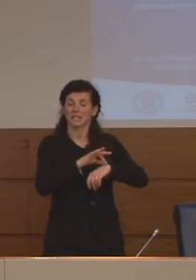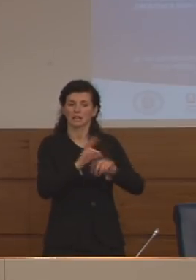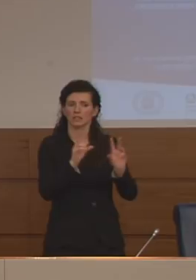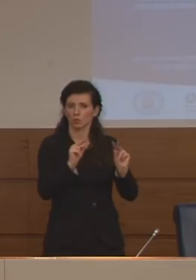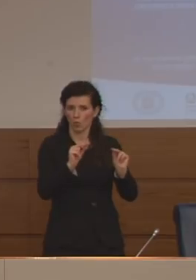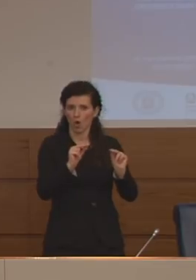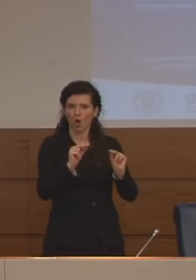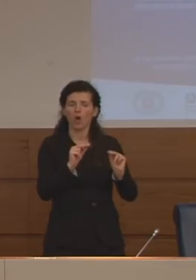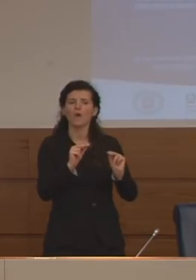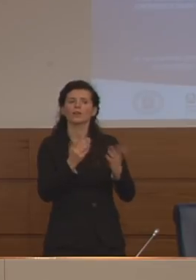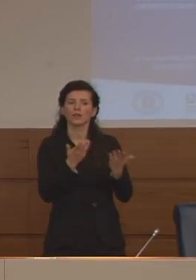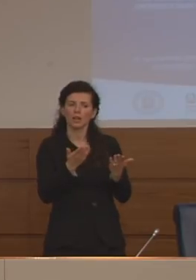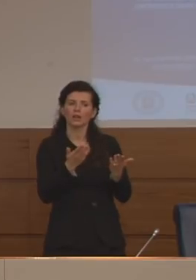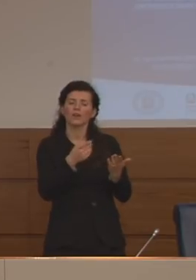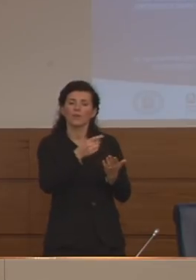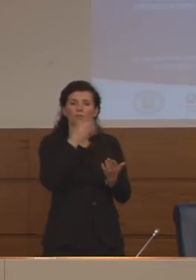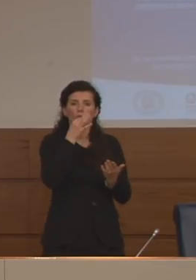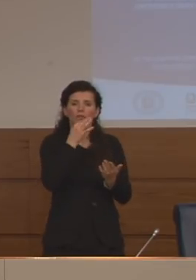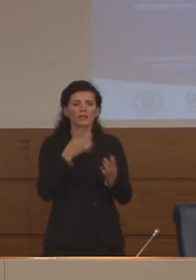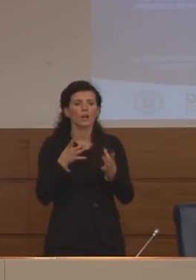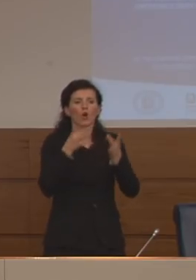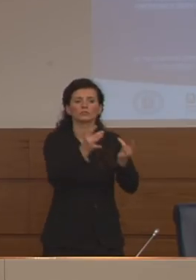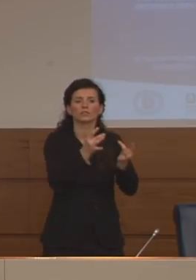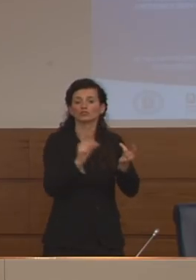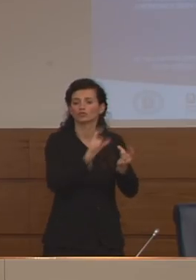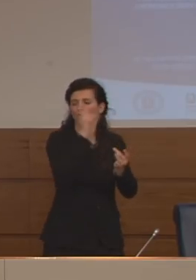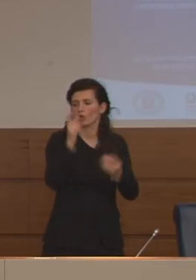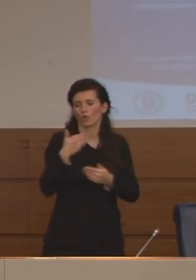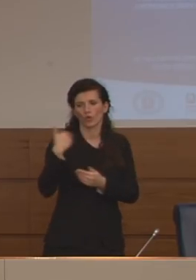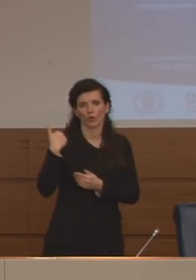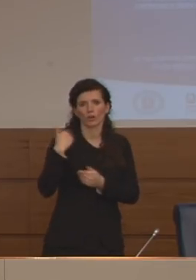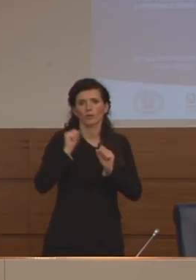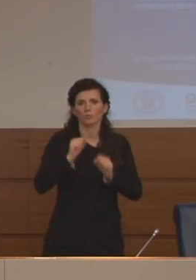contagio avvenuto qualche giorno fa, sostanzialmente una settimana fa.